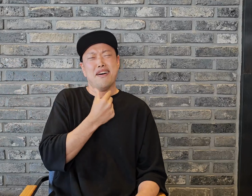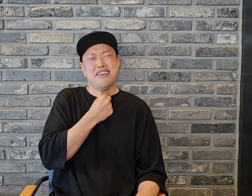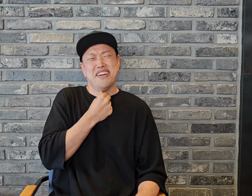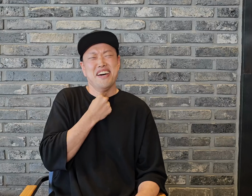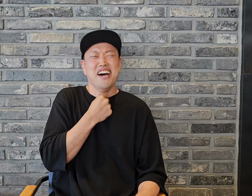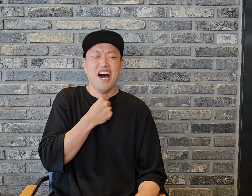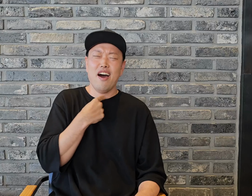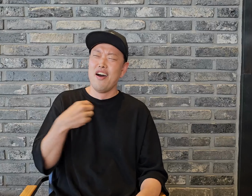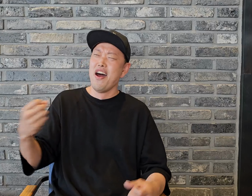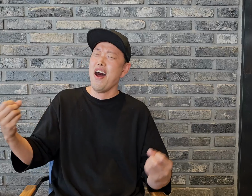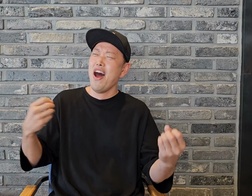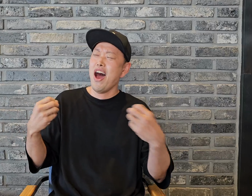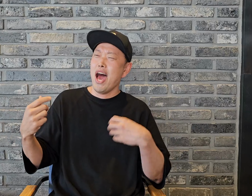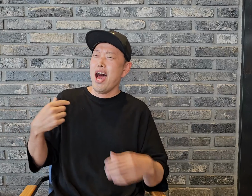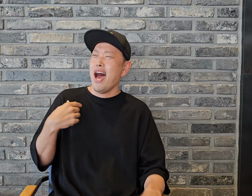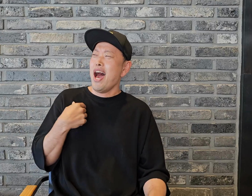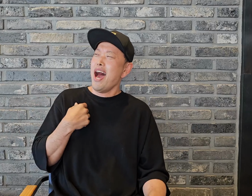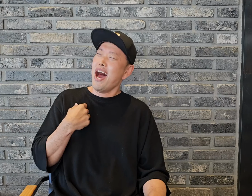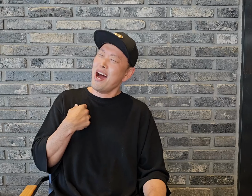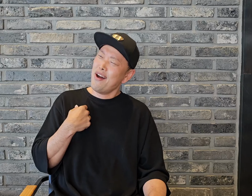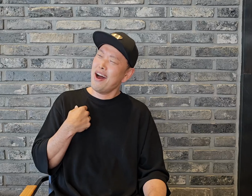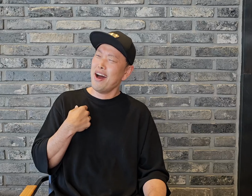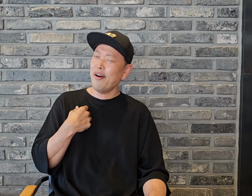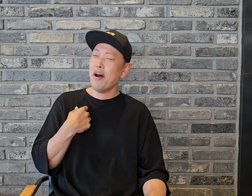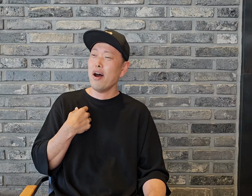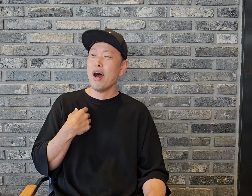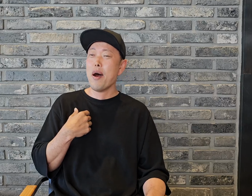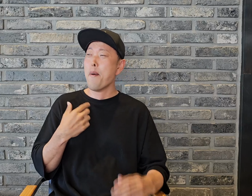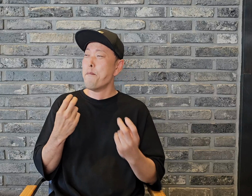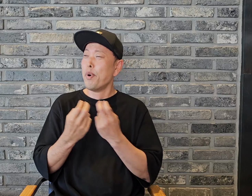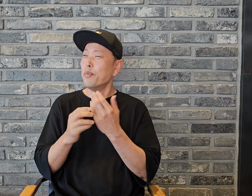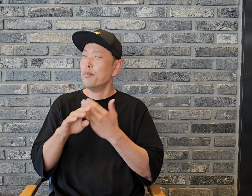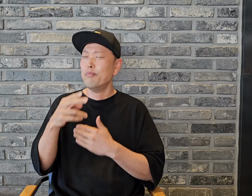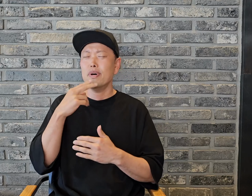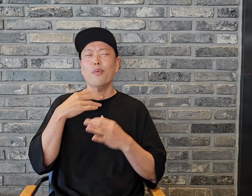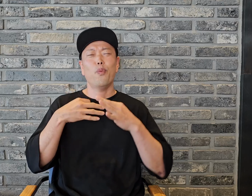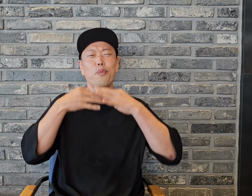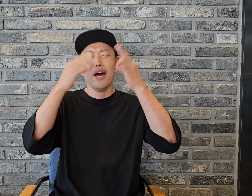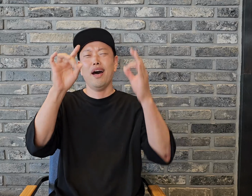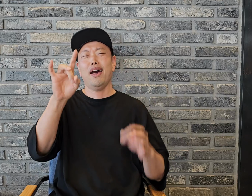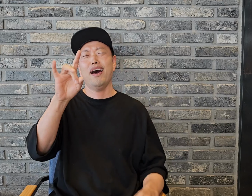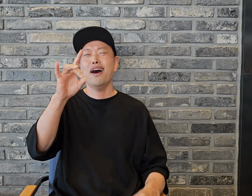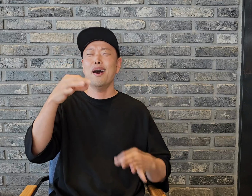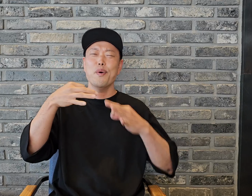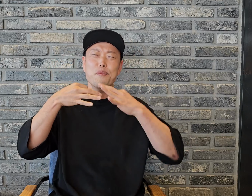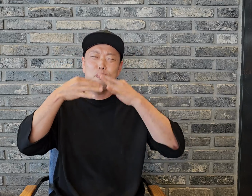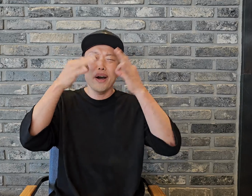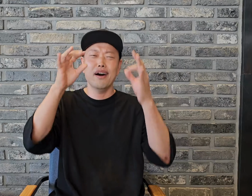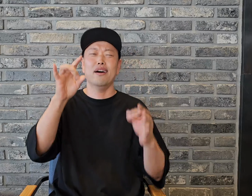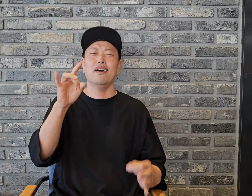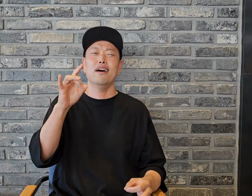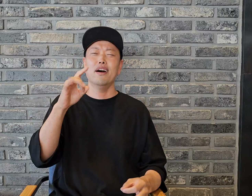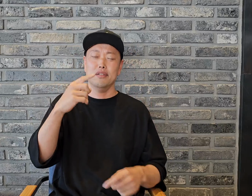quiere reproducir mi lengua de signos a la perfección. Estoy realmente agradecido... La única manera es intentar